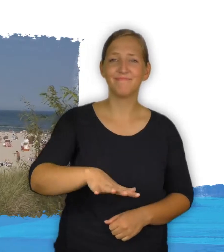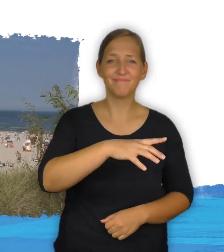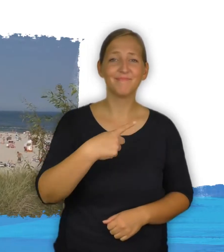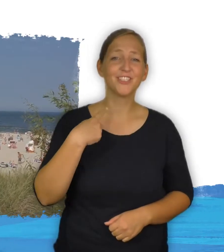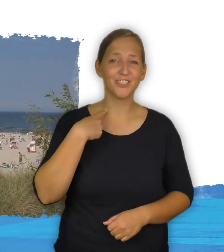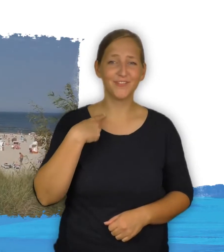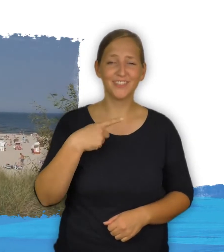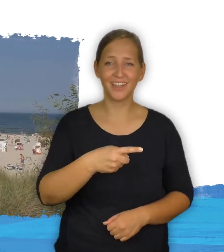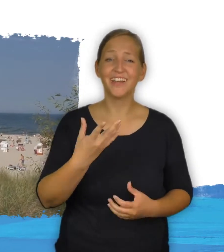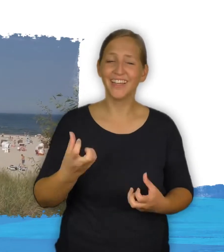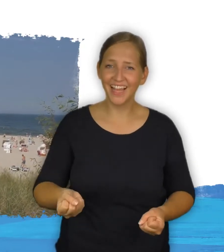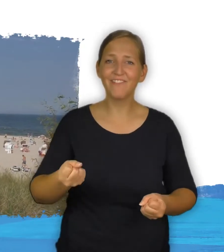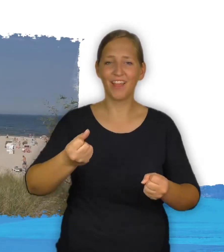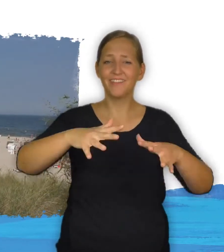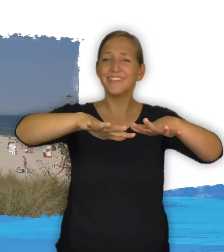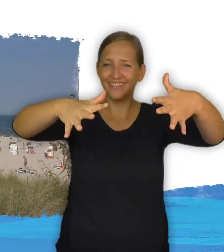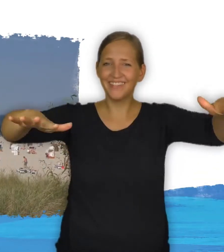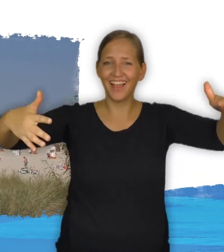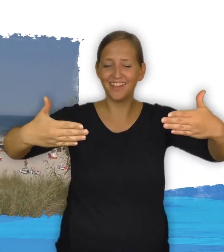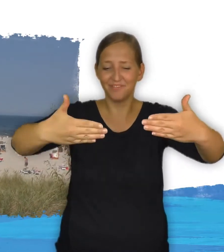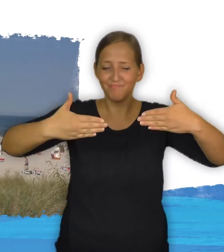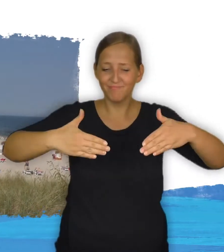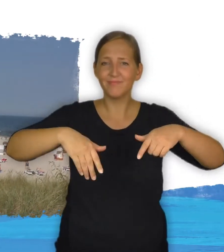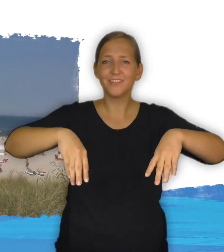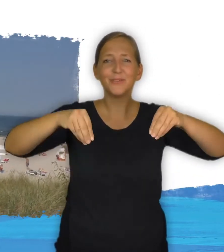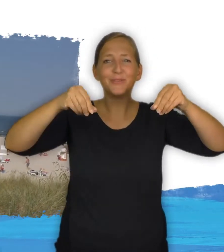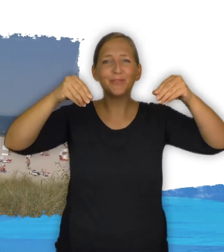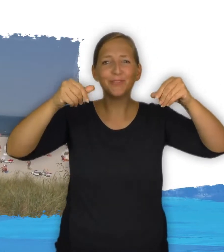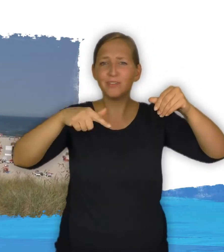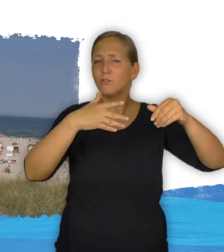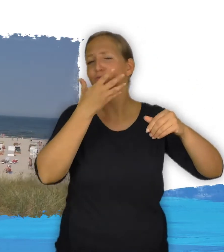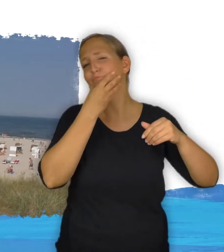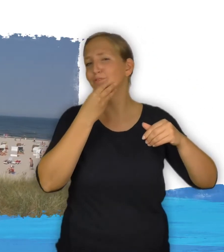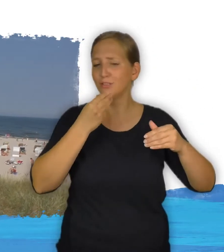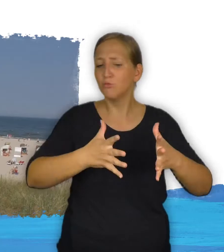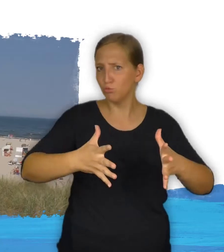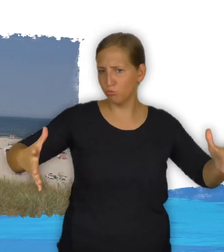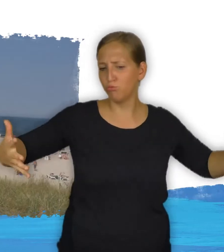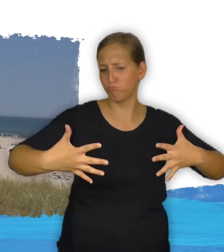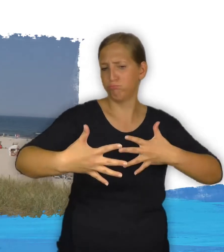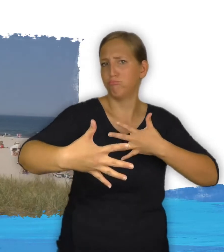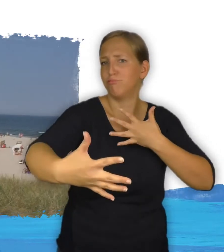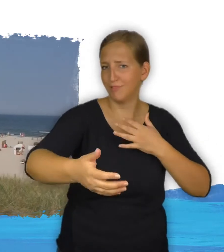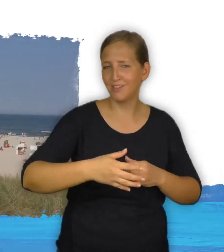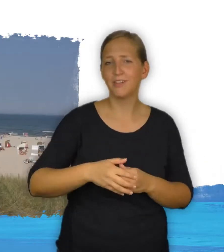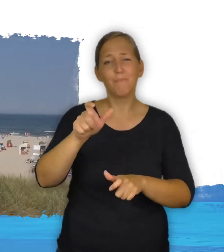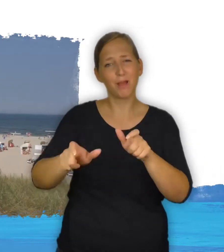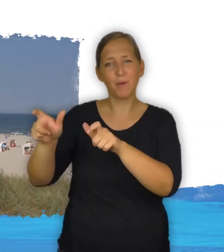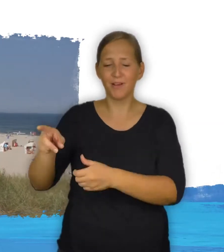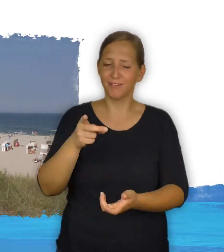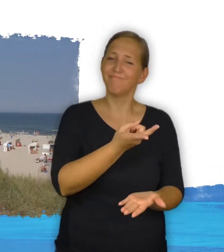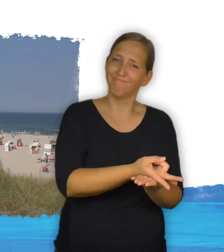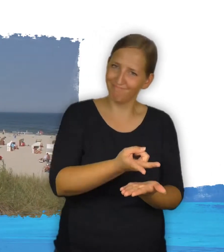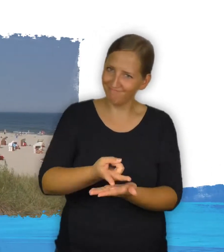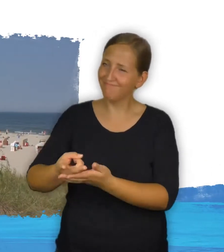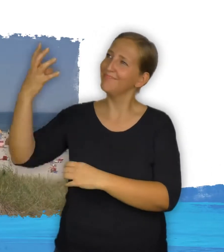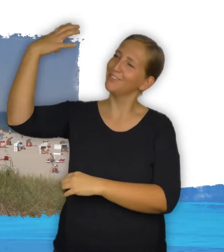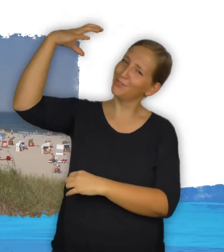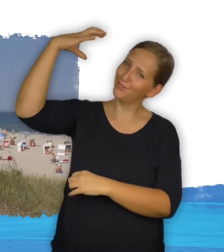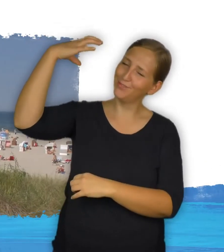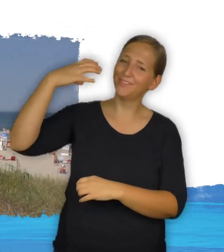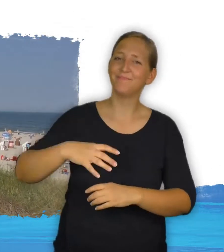W Świnoujściu są piękne, szerokie piaszczyste plaże.